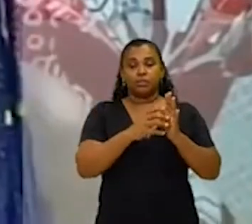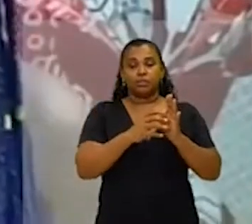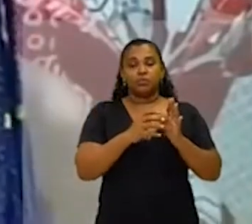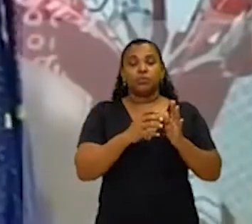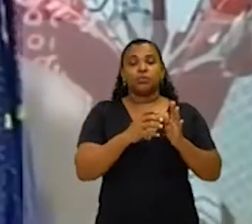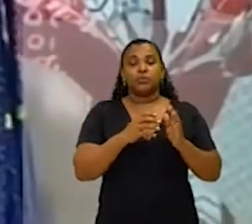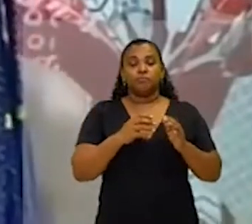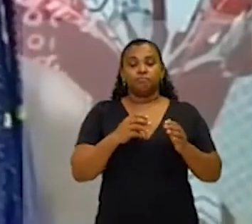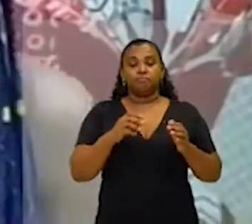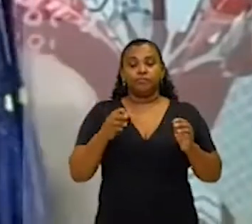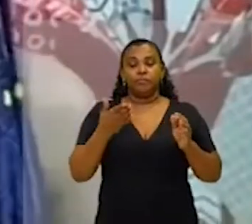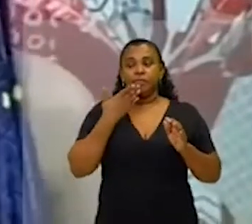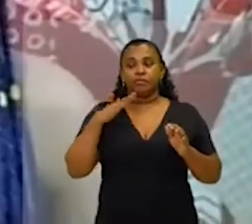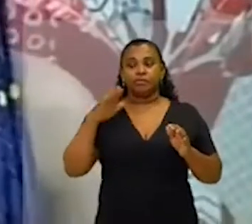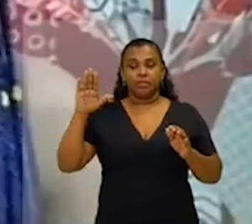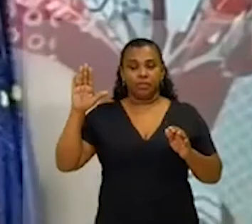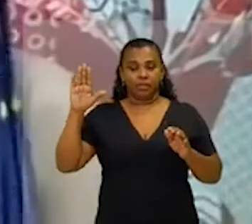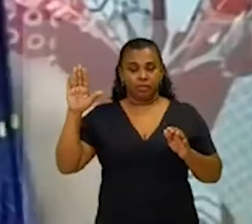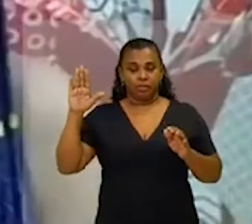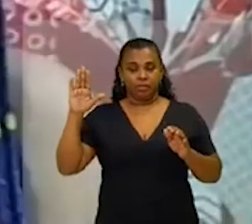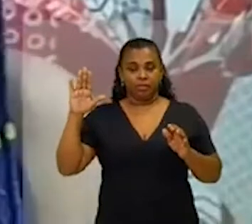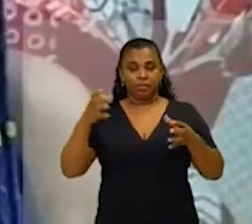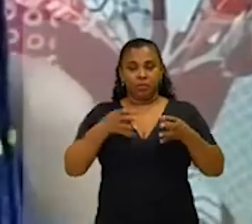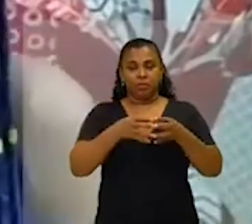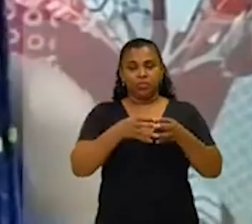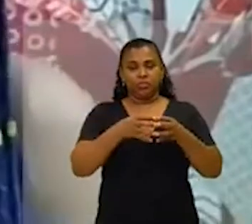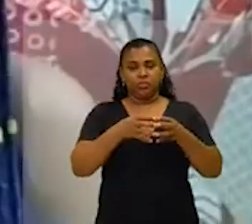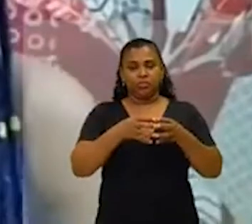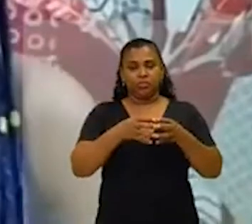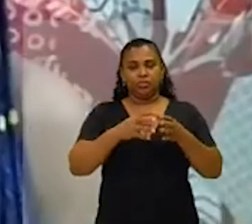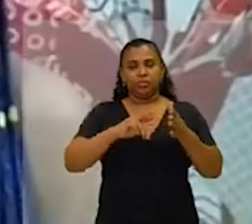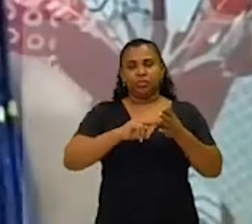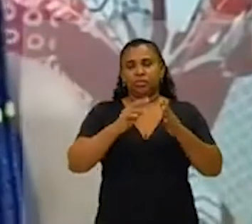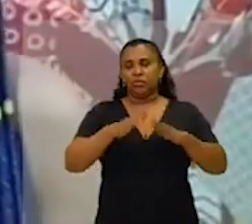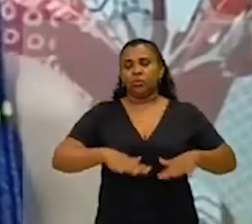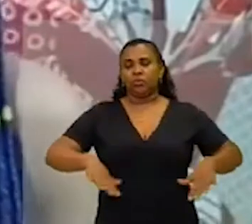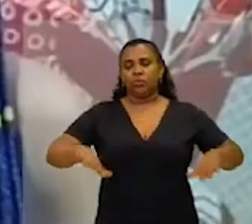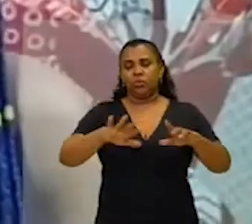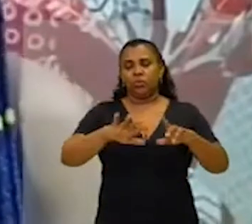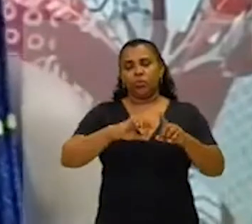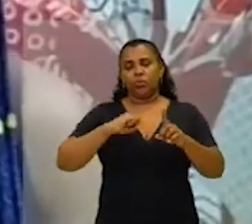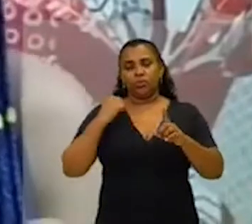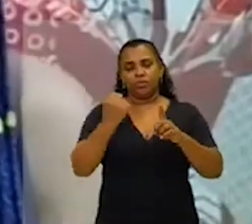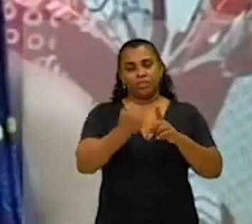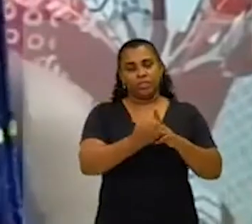mandatos de candidaturas coletivas elas são para toda a sociedade e aí é onde que eu vejo a maior